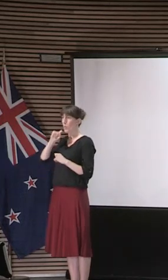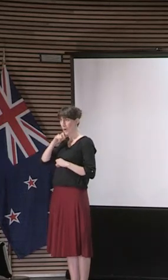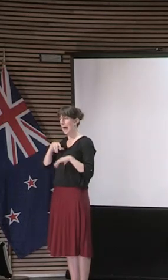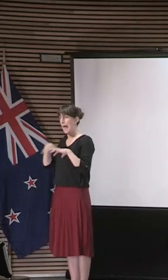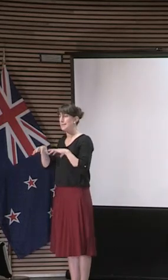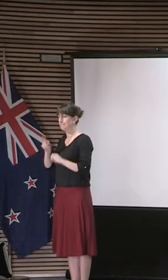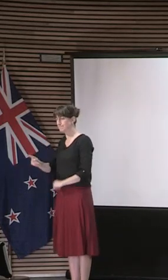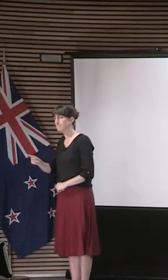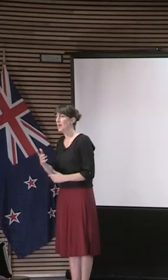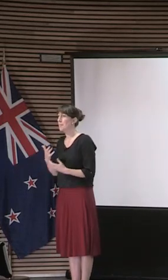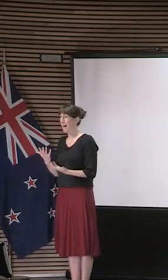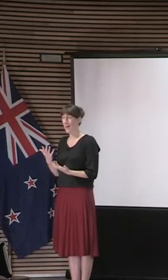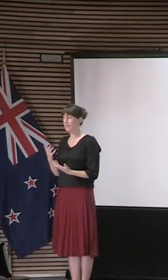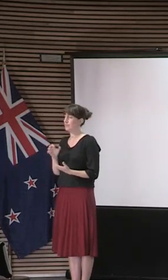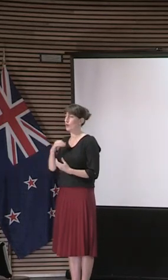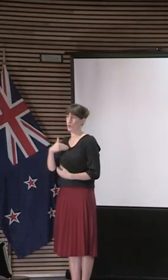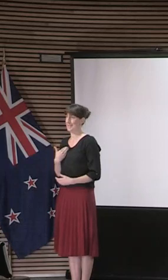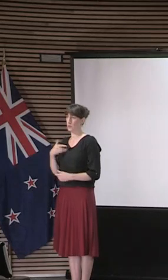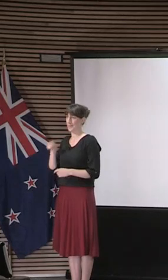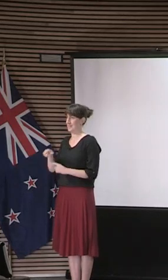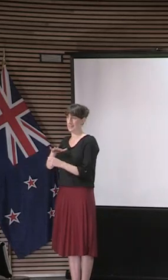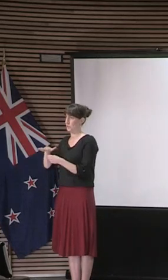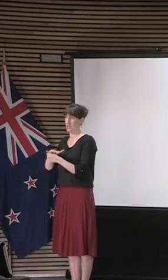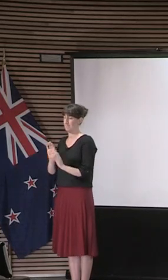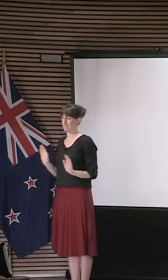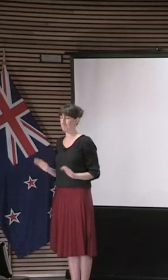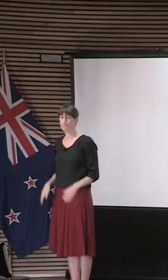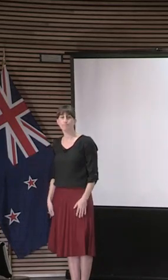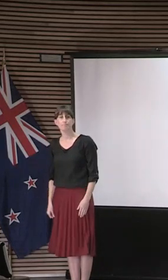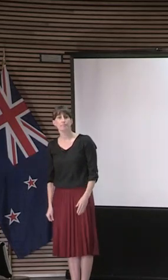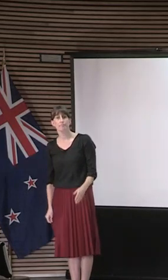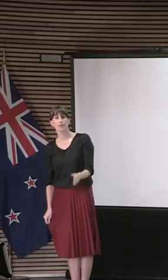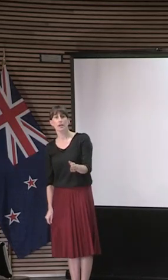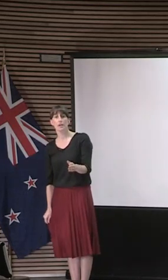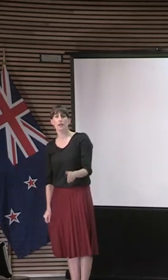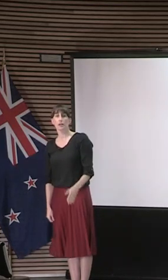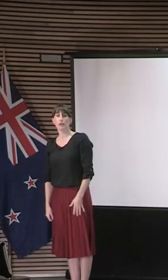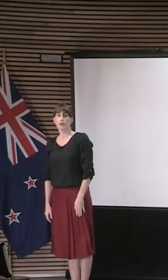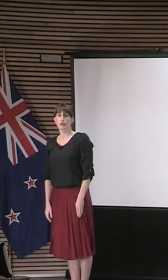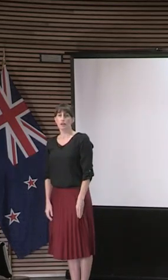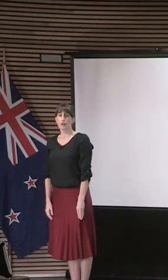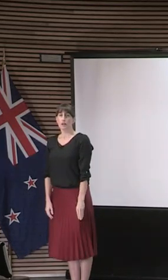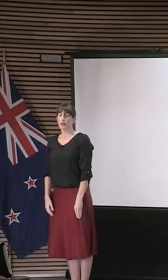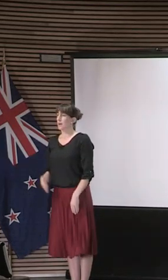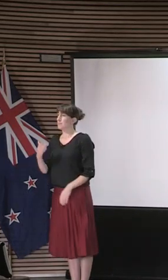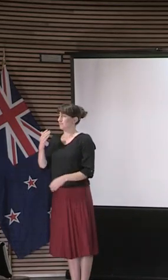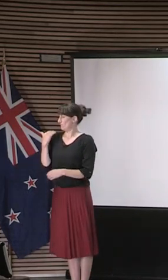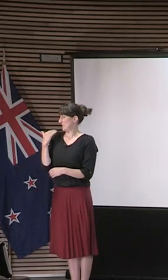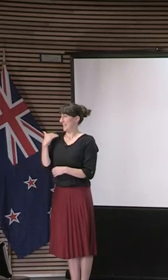whakahouhia e ahau taku maataki tika mo te whakahaere i enei